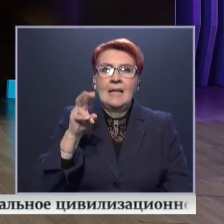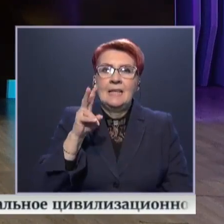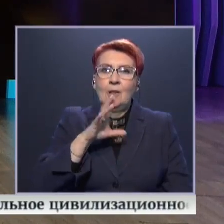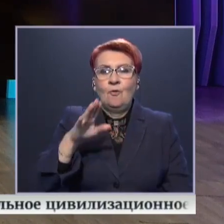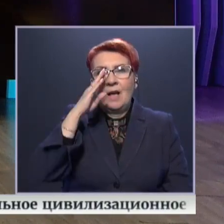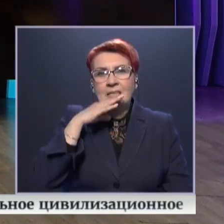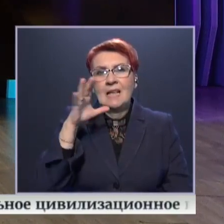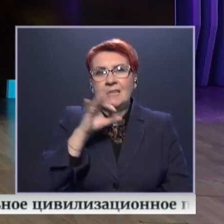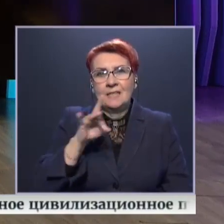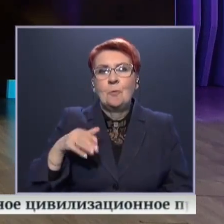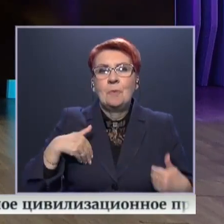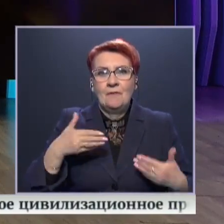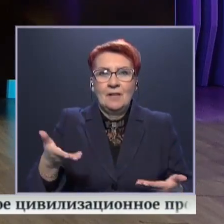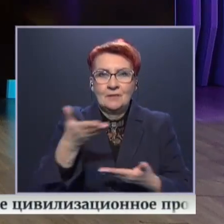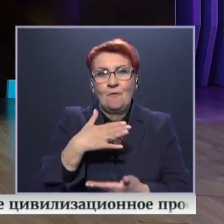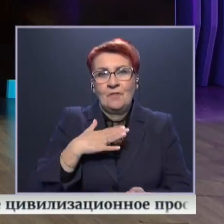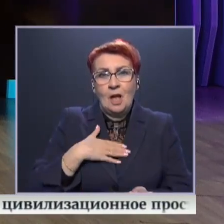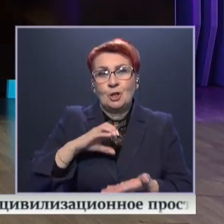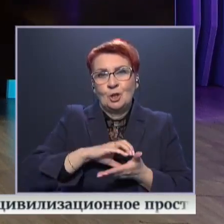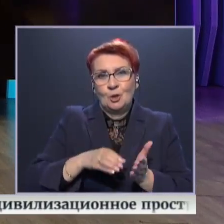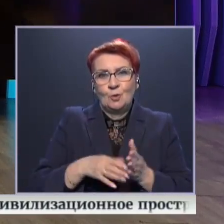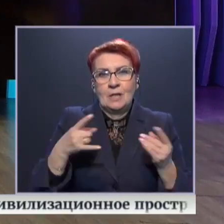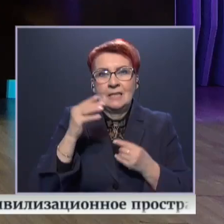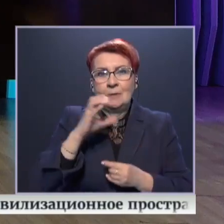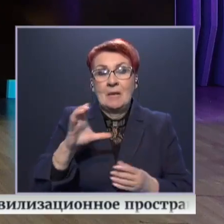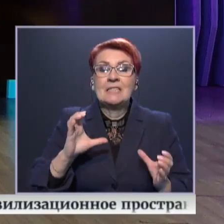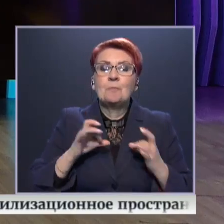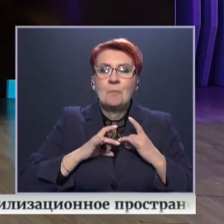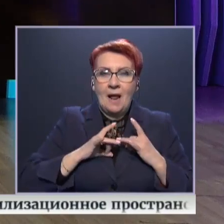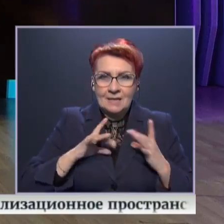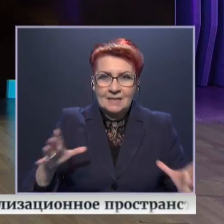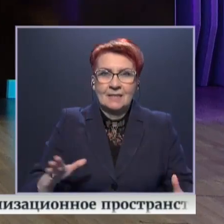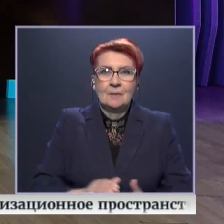Я вас приветствую нашей студии Здравствуйте с праздником